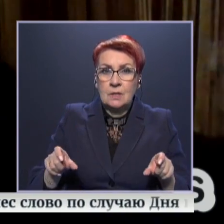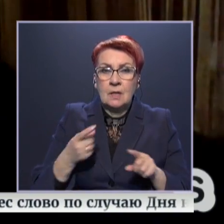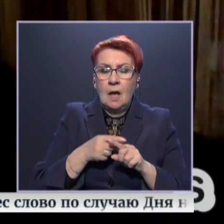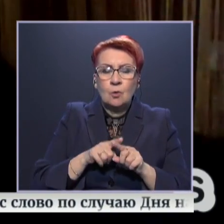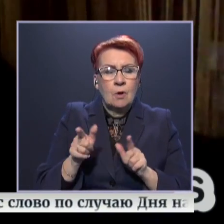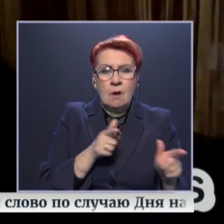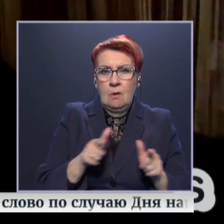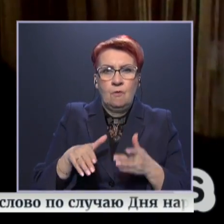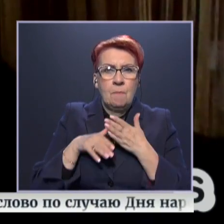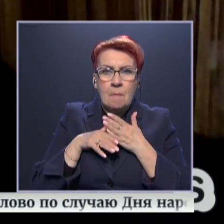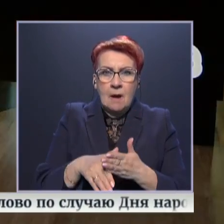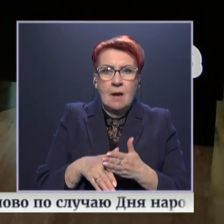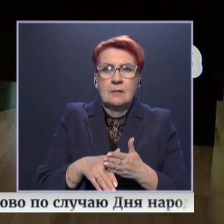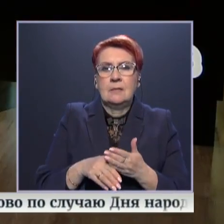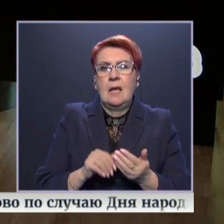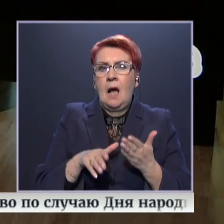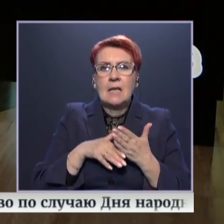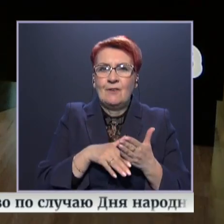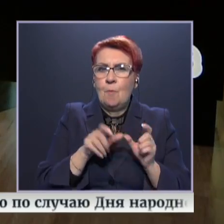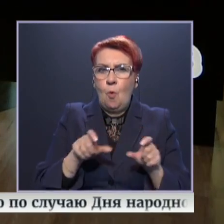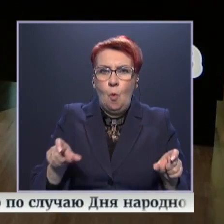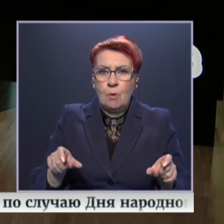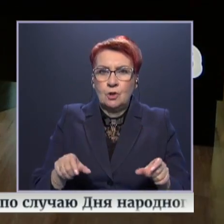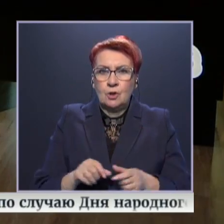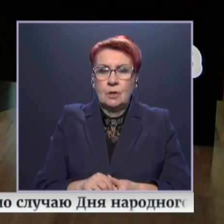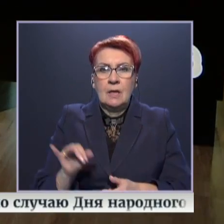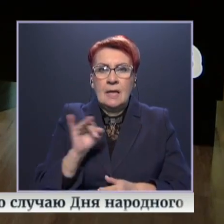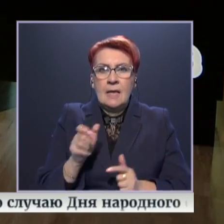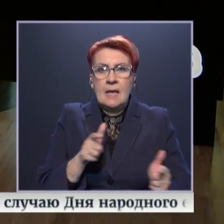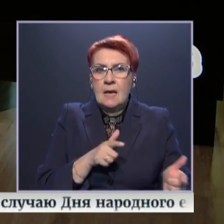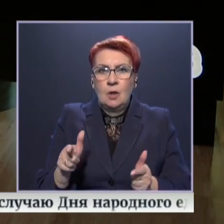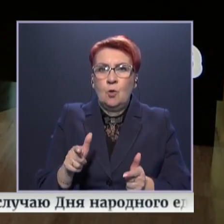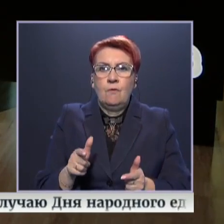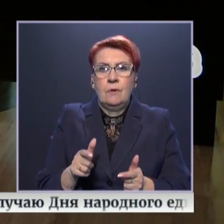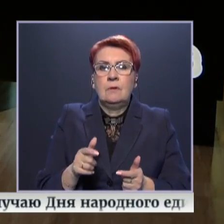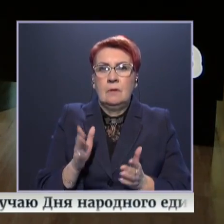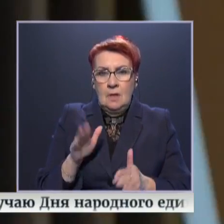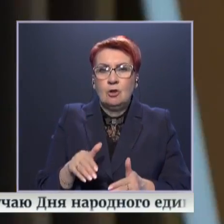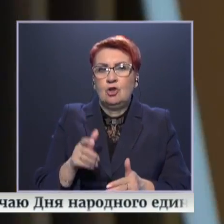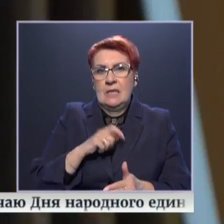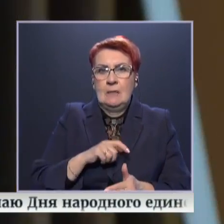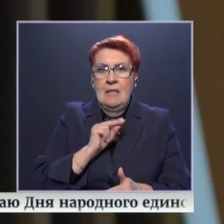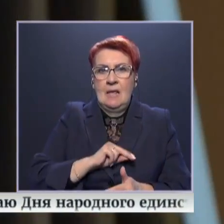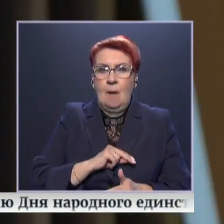помогать готовы оказывать помощь и готовы брать даже